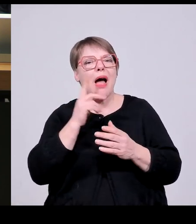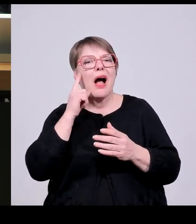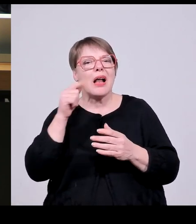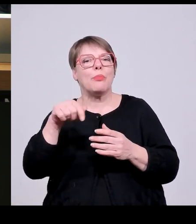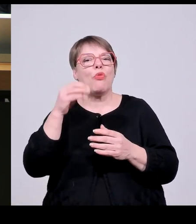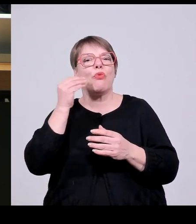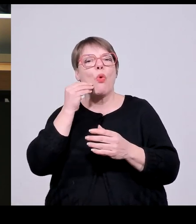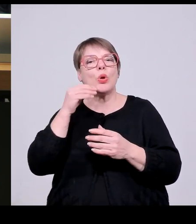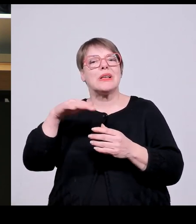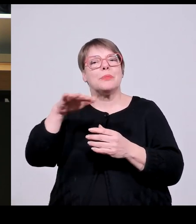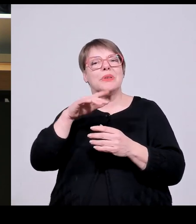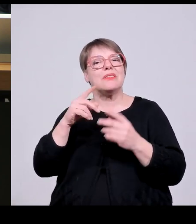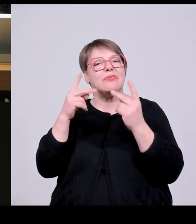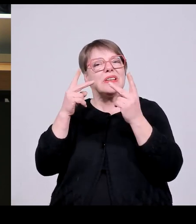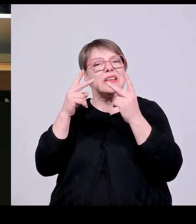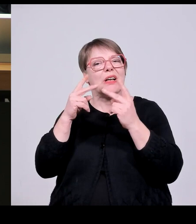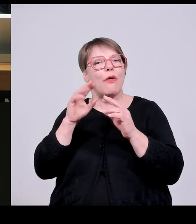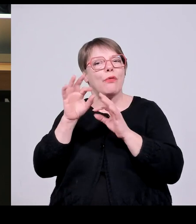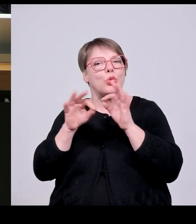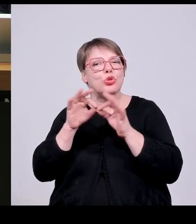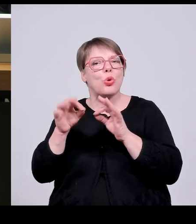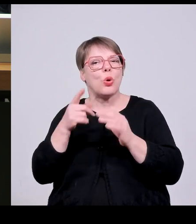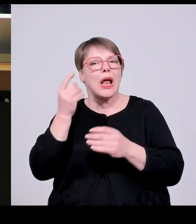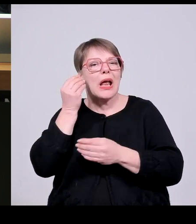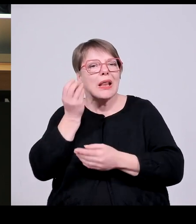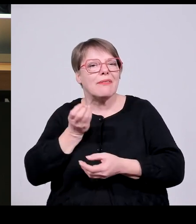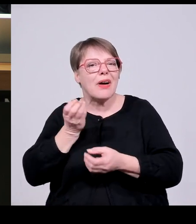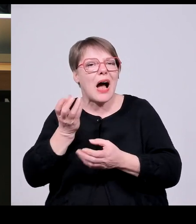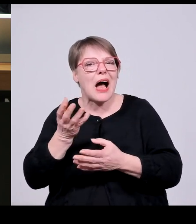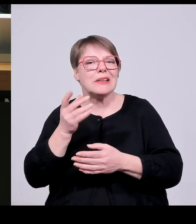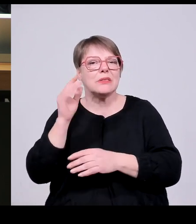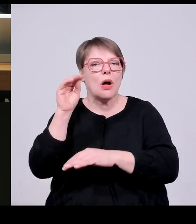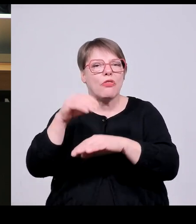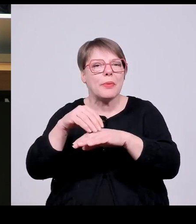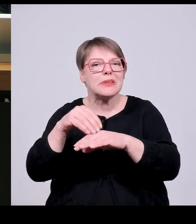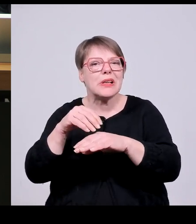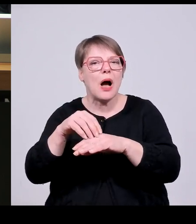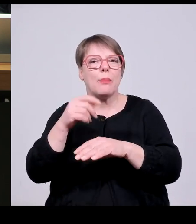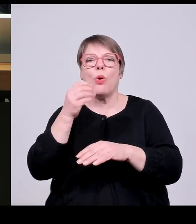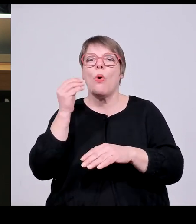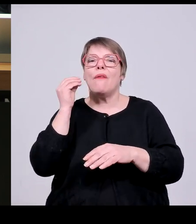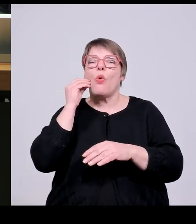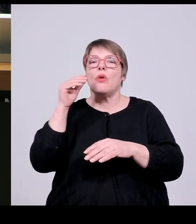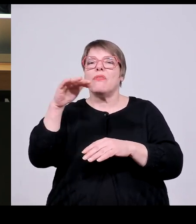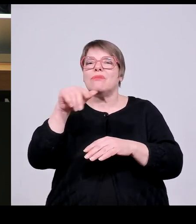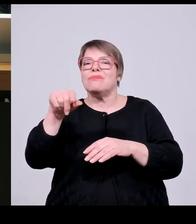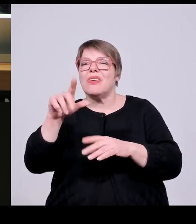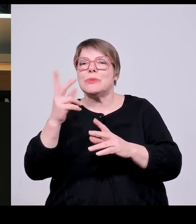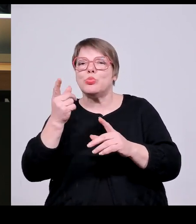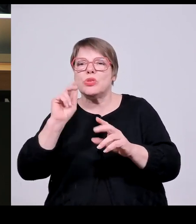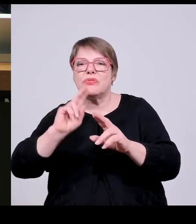und wir können nicht immer ständig neue Räterepublik etablieren wollen, neue Gremien schaffen. Das wollen wir nicht. Deswegen lehnen wir das ab an der Stelle.